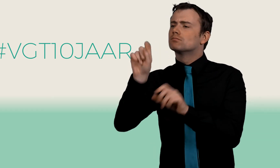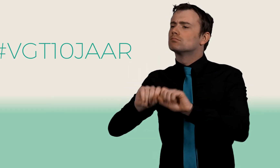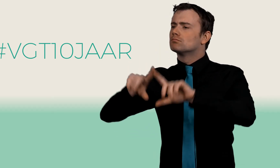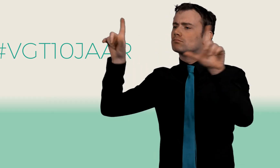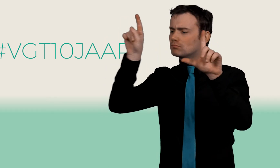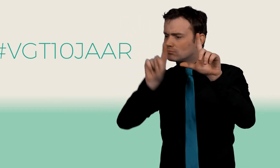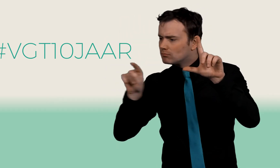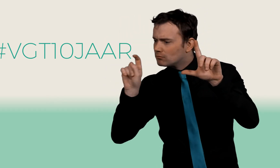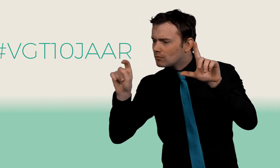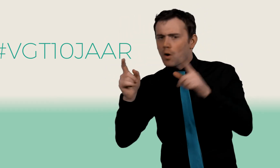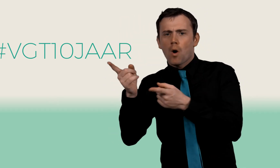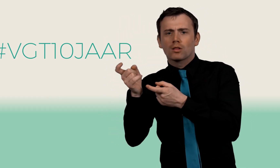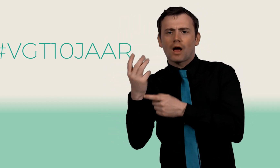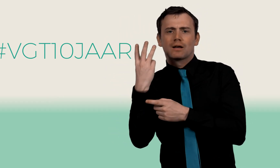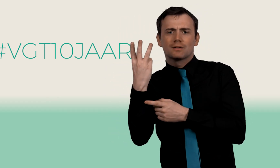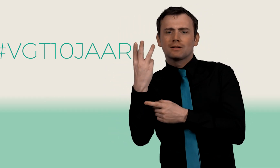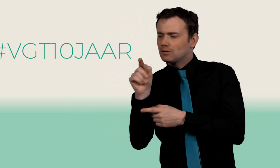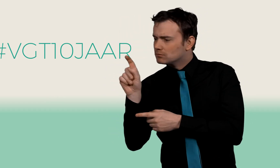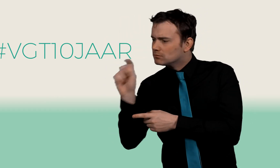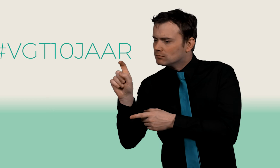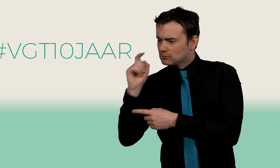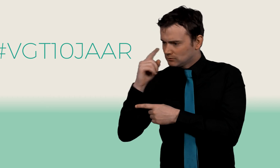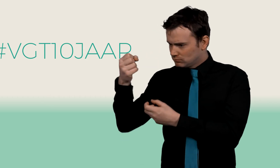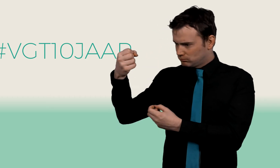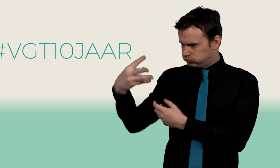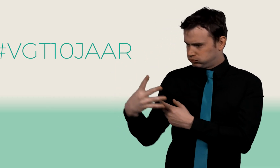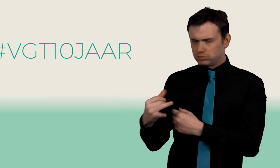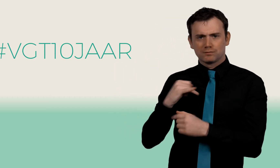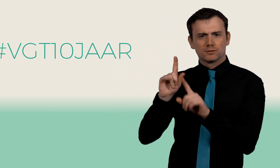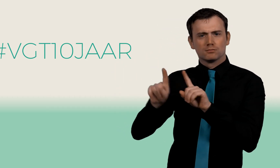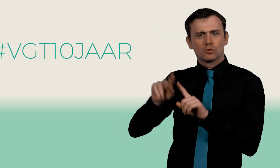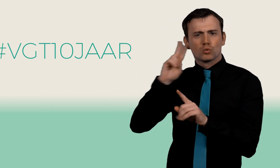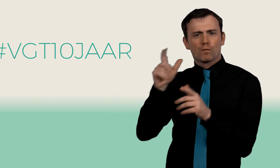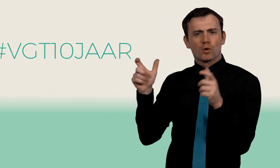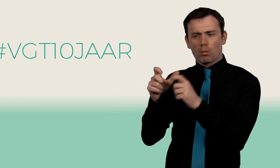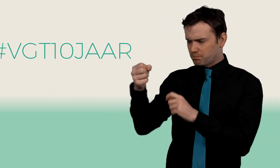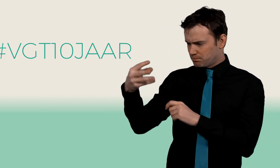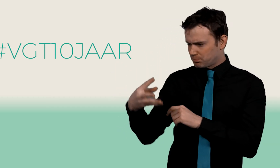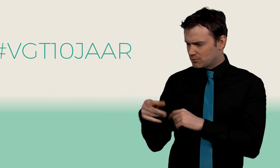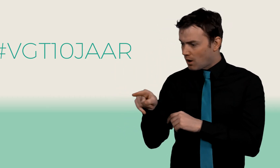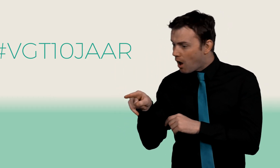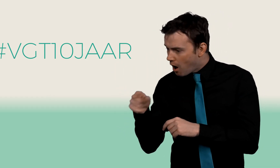Daar zoek je naar 'Uitdaging #3'. Dan zie je dat er verschillende dovenclubs opgelijst staan.